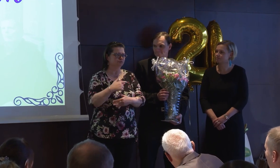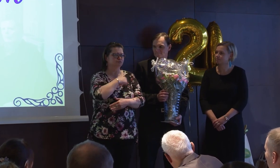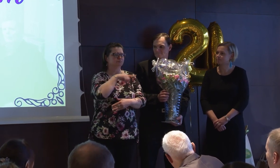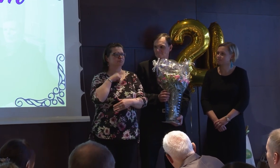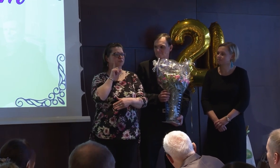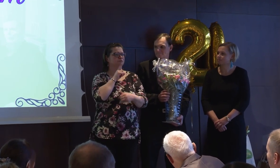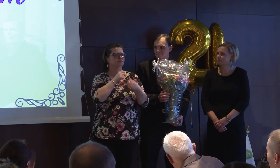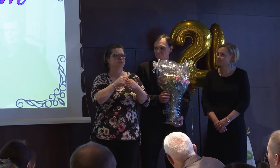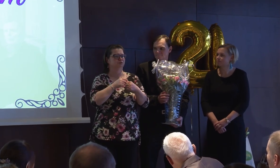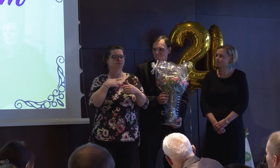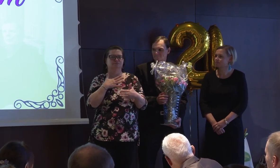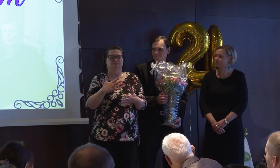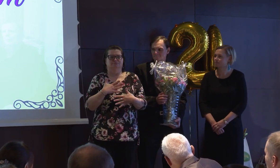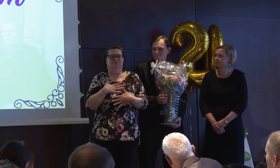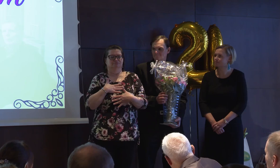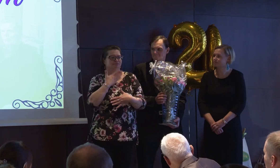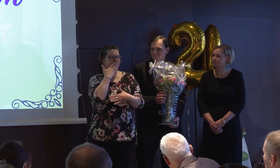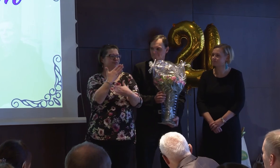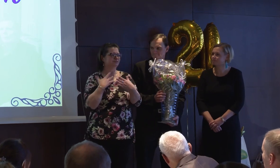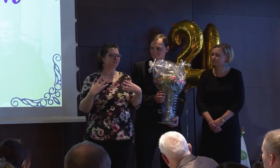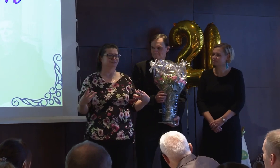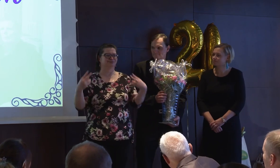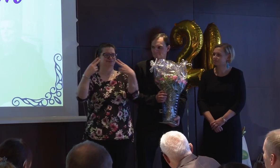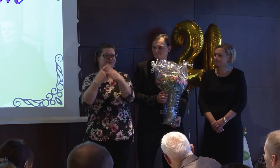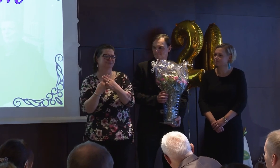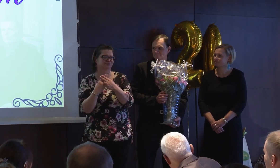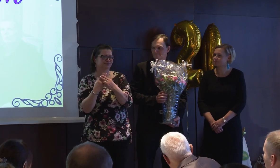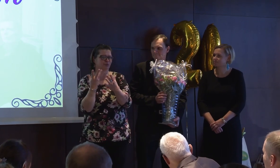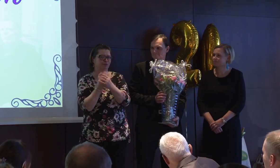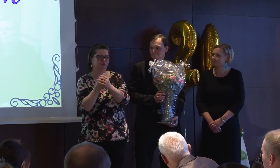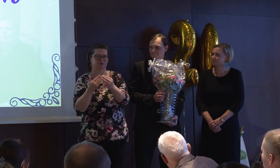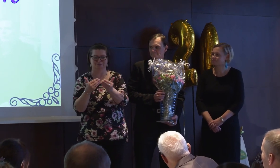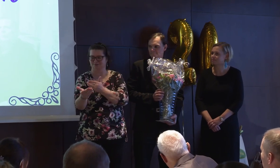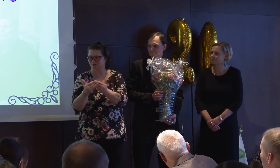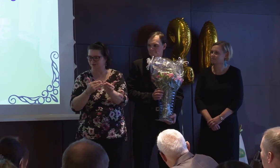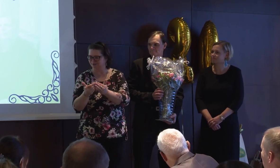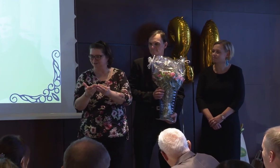suomenruotsalaisen viittomakielen asiaa hyvässä yhteisyössä.